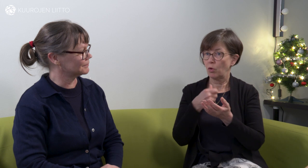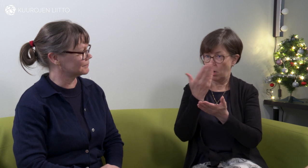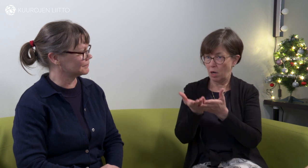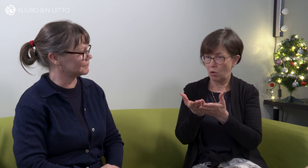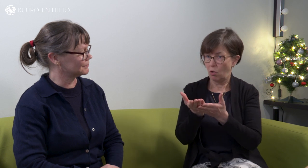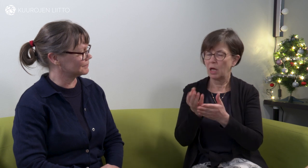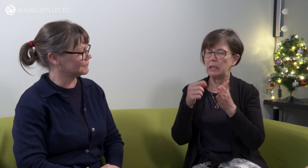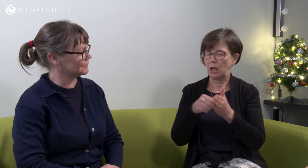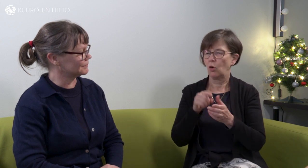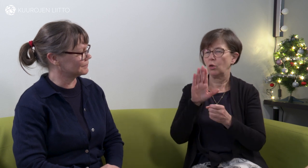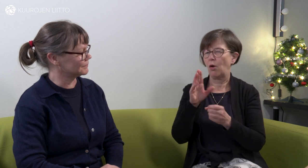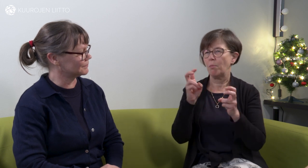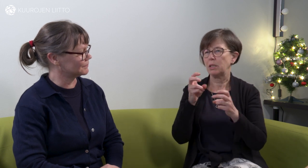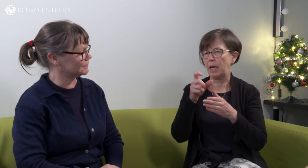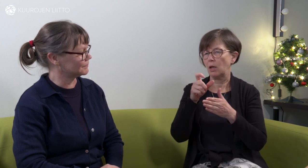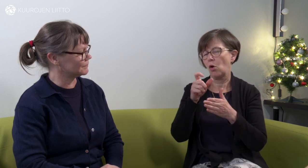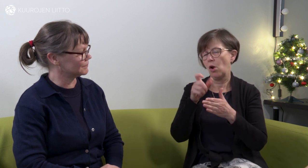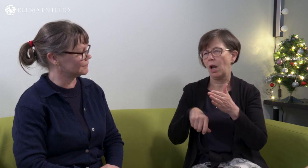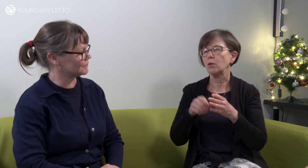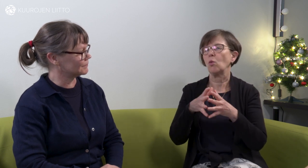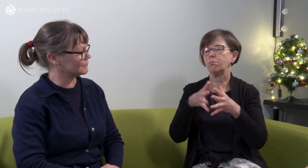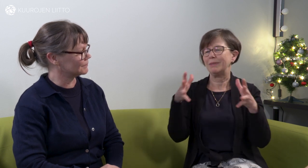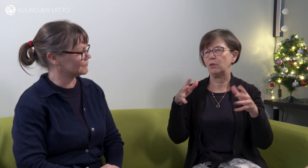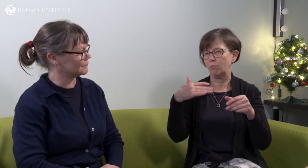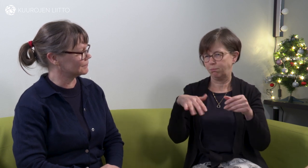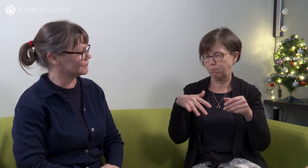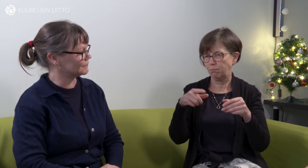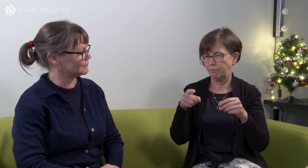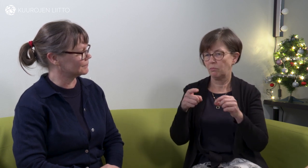erillisen hakemuksen kautta, jos sähkökulut ovat riittävän suuret.